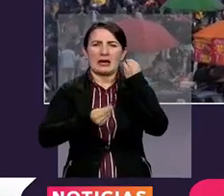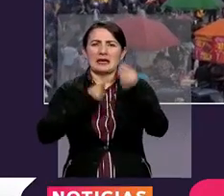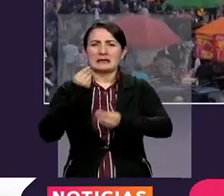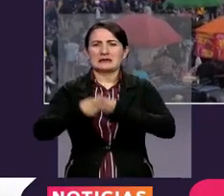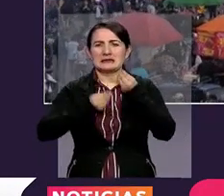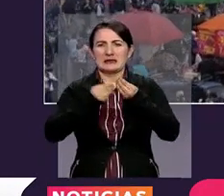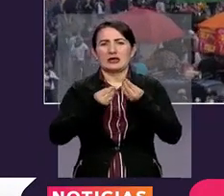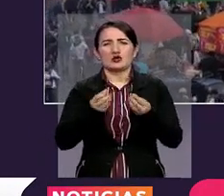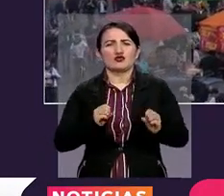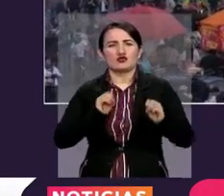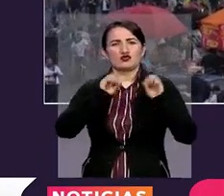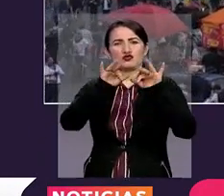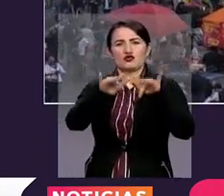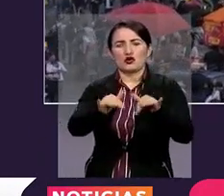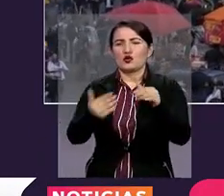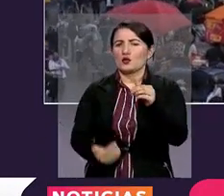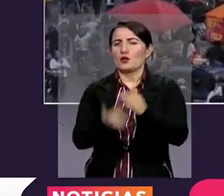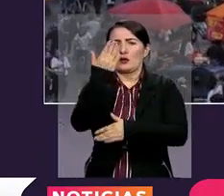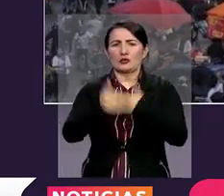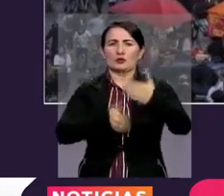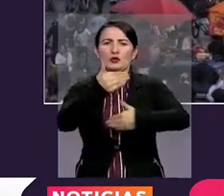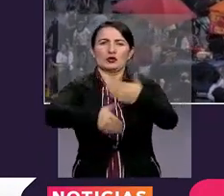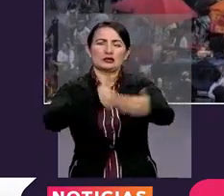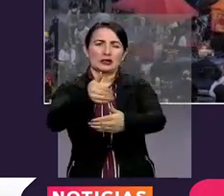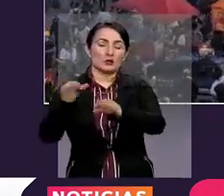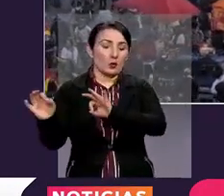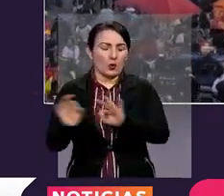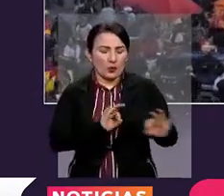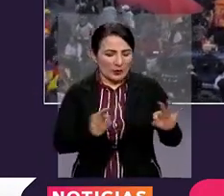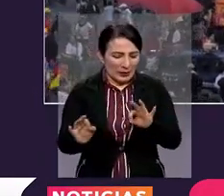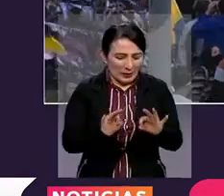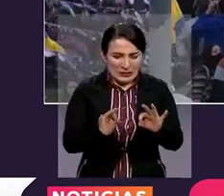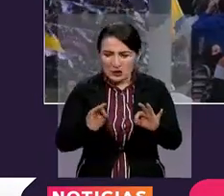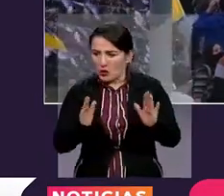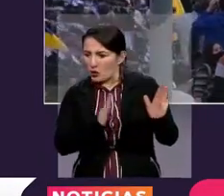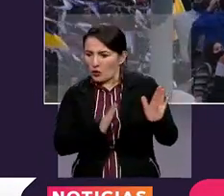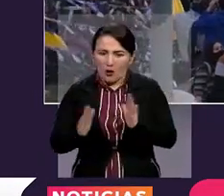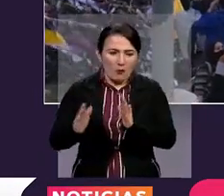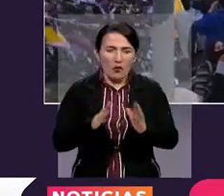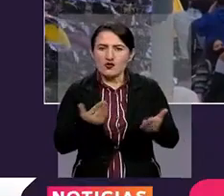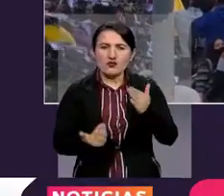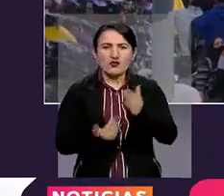REFLEXIONANDO DESDE LA ORGANIZACIóN Y TAMBIéN DESDE LA